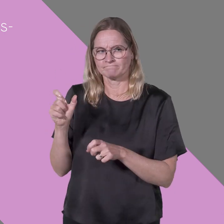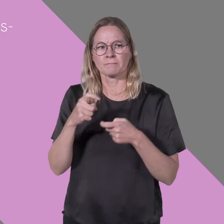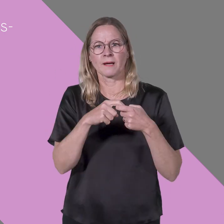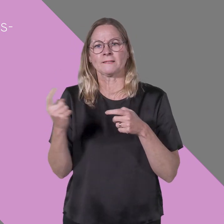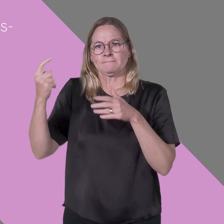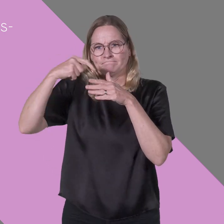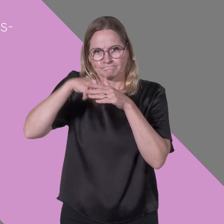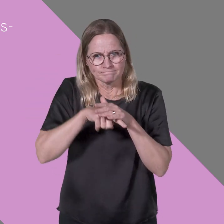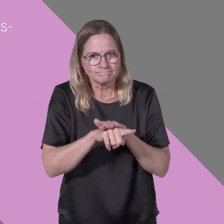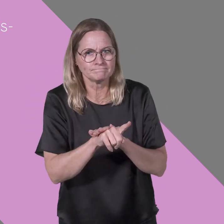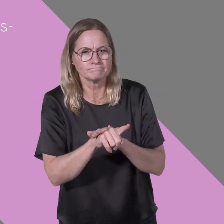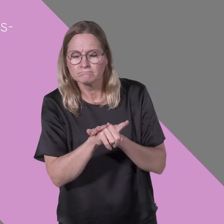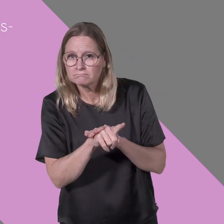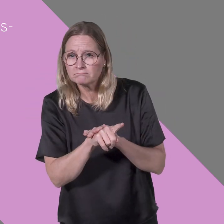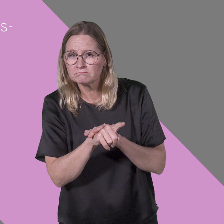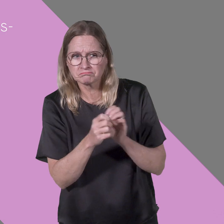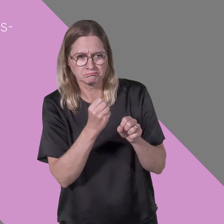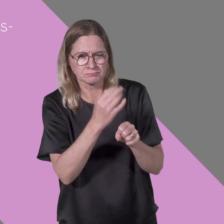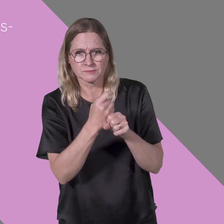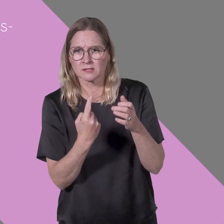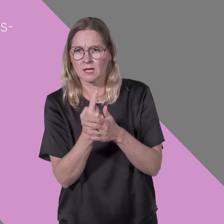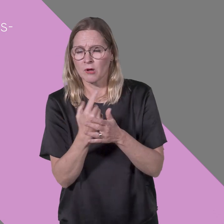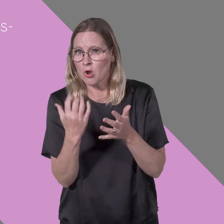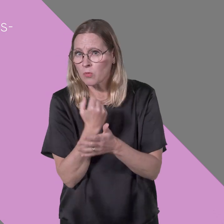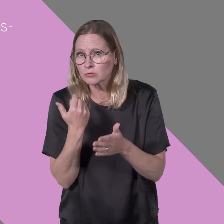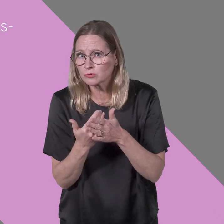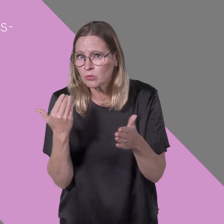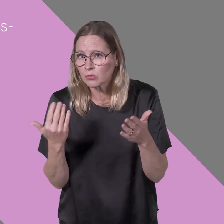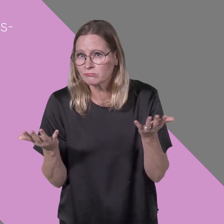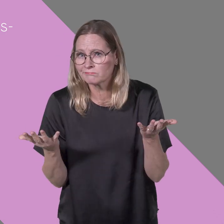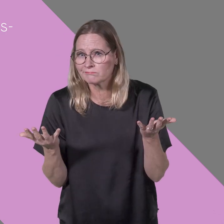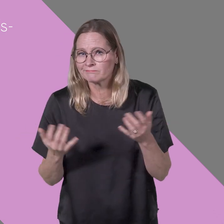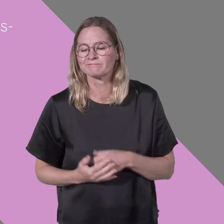kiinnostunut tutkija. Löytyykö kummallisiin tapahtumiin viimeinkin selitys?